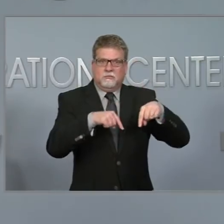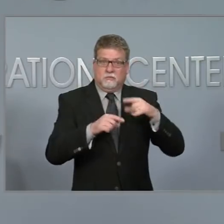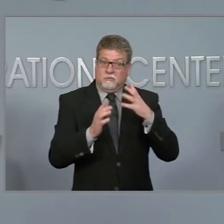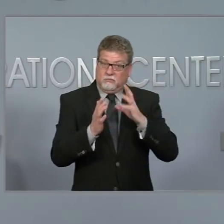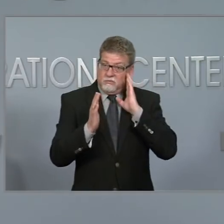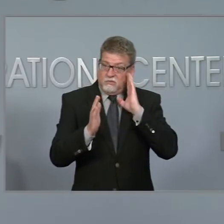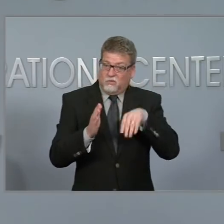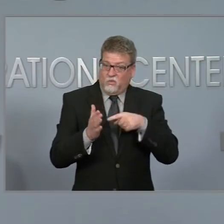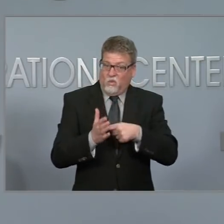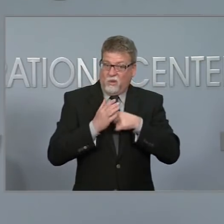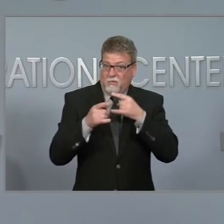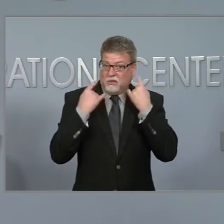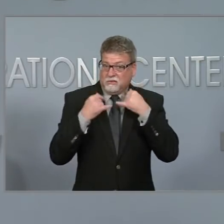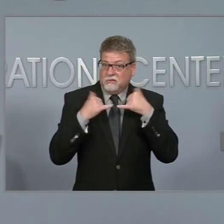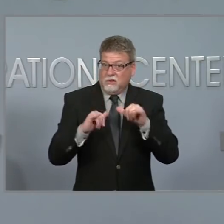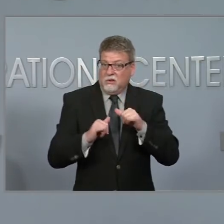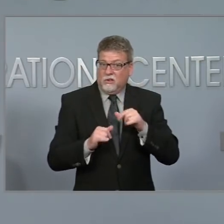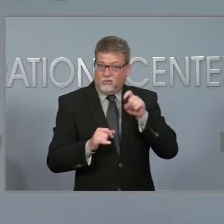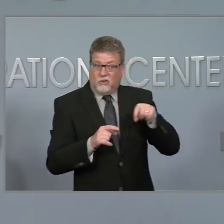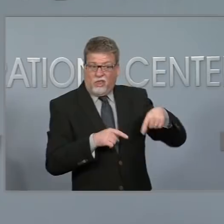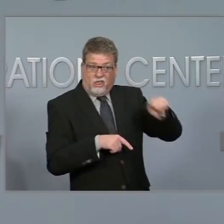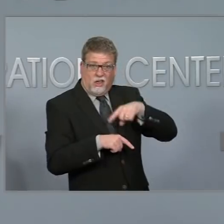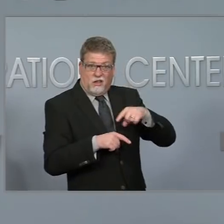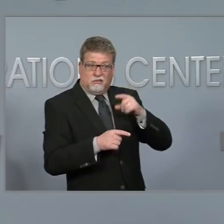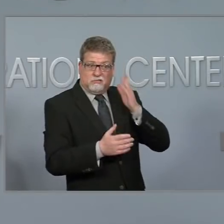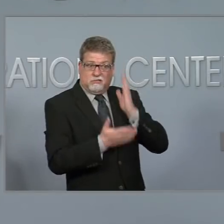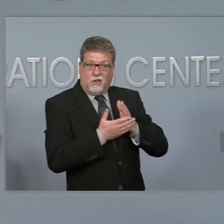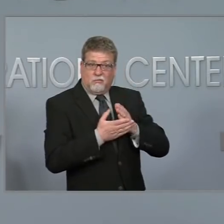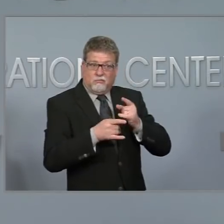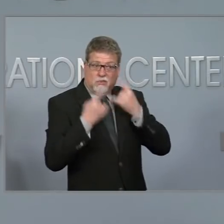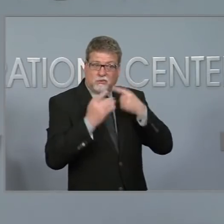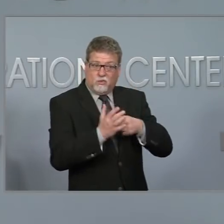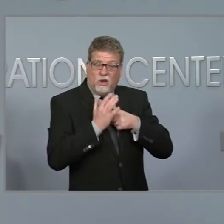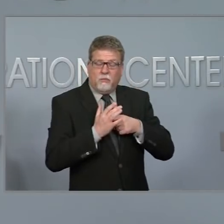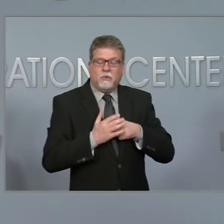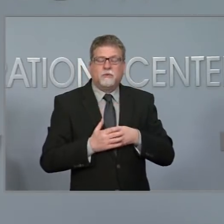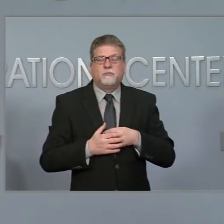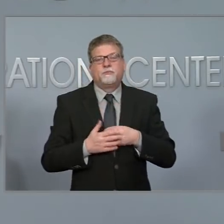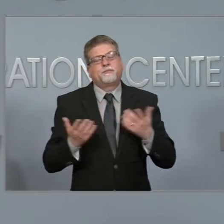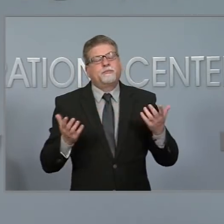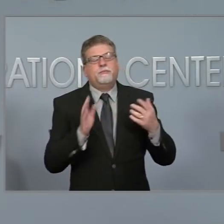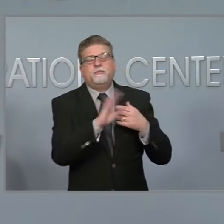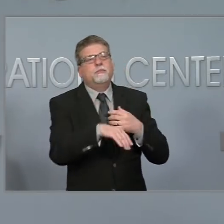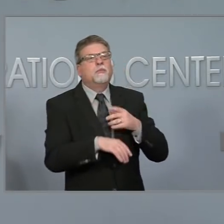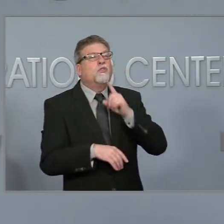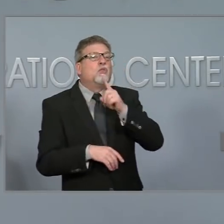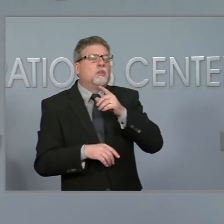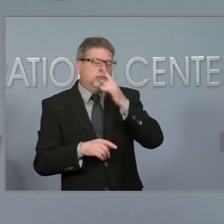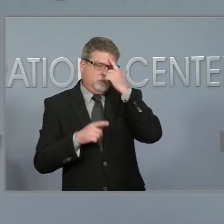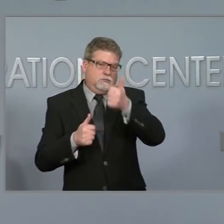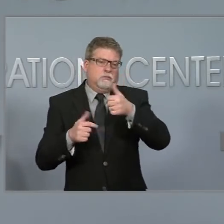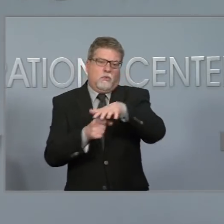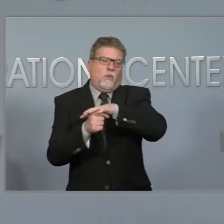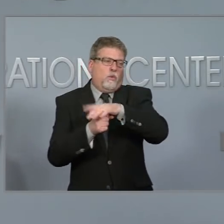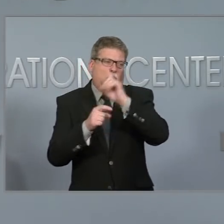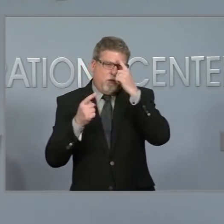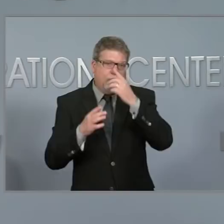Ustedes quiere este que que ellos dejen de usar mascarilla